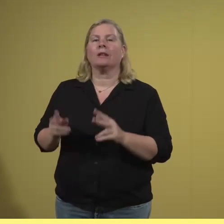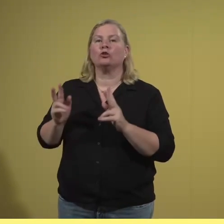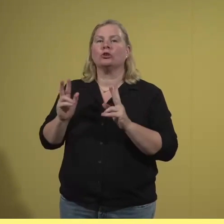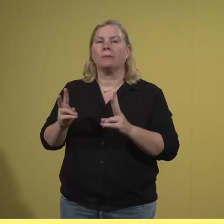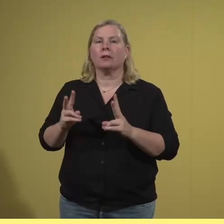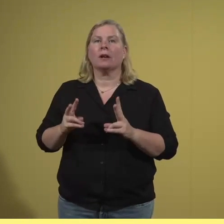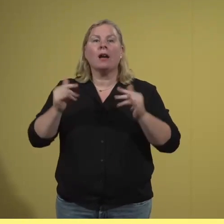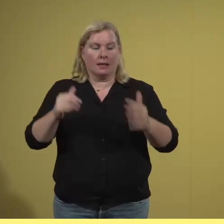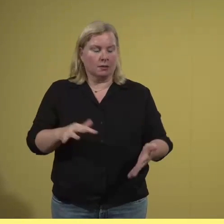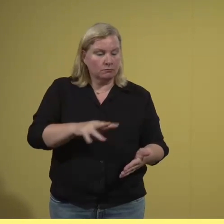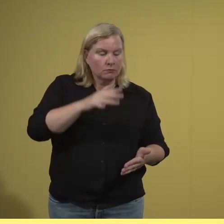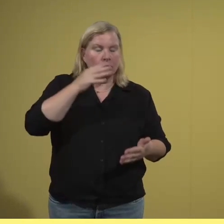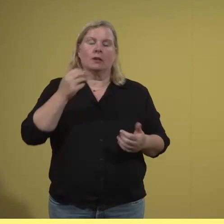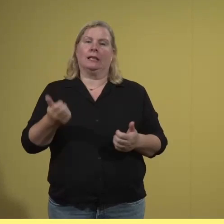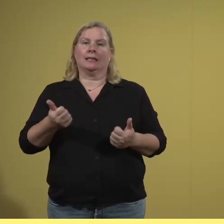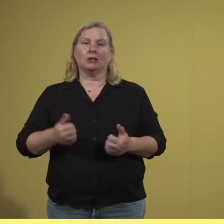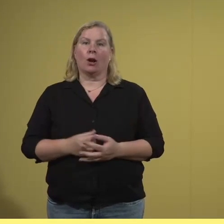Guck mal, das riecht jetzt auch schon ganz toll.